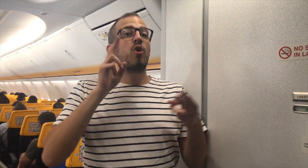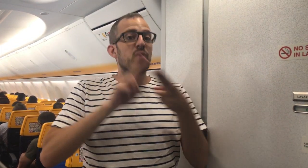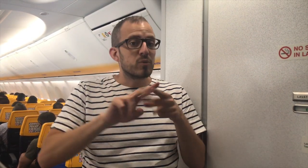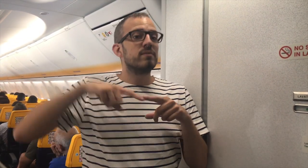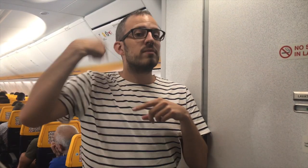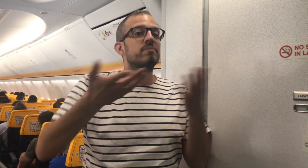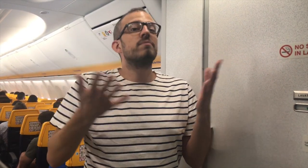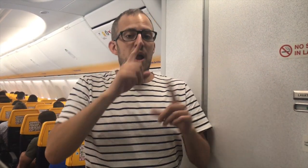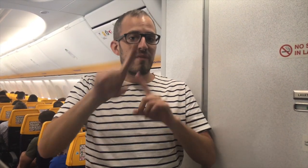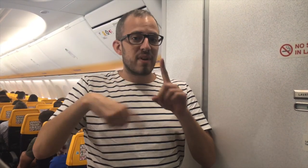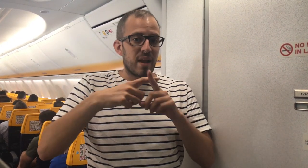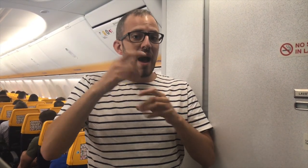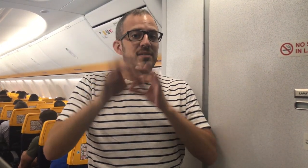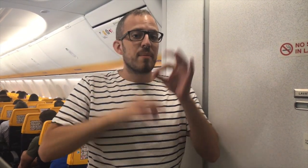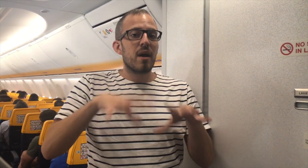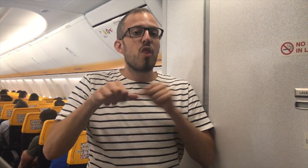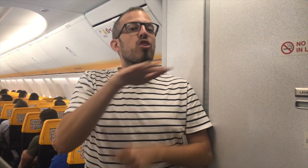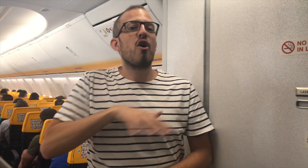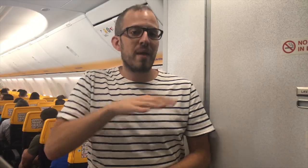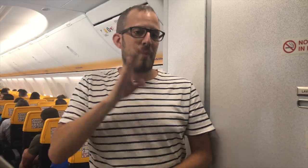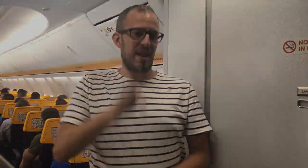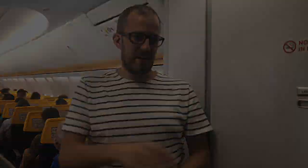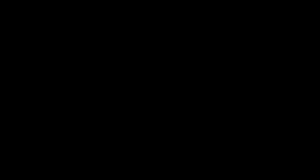Nos vemos en la próxima Asamblea General, que se celebrará en Bélgica el año que viene.